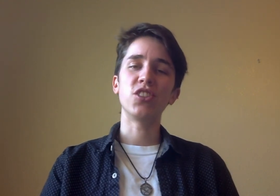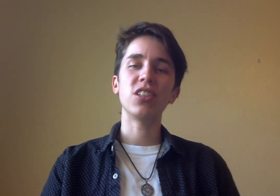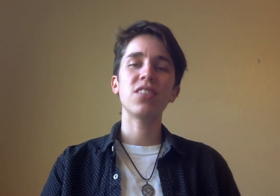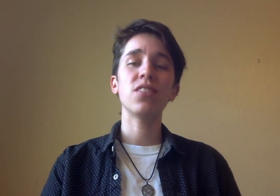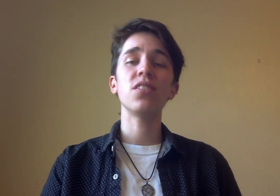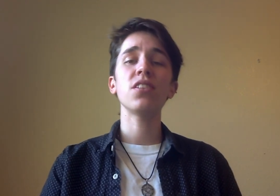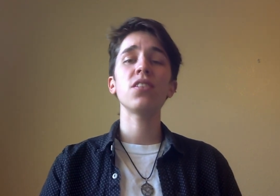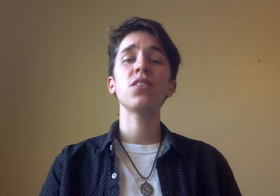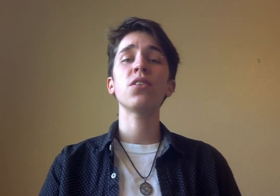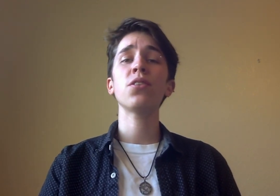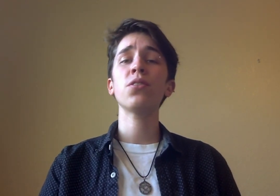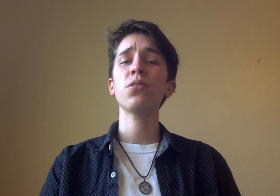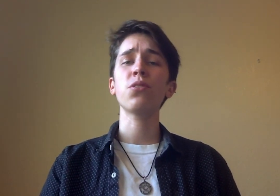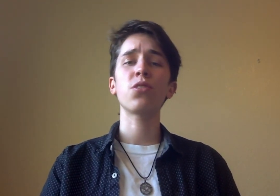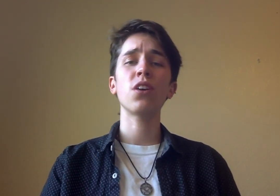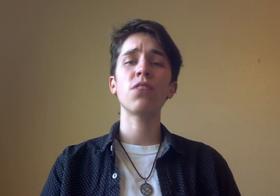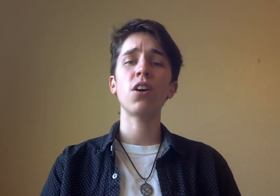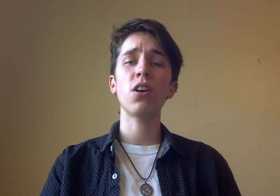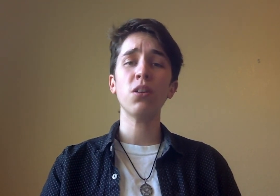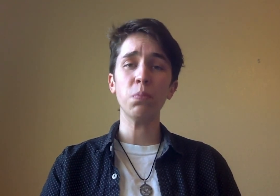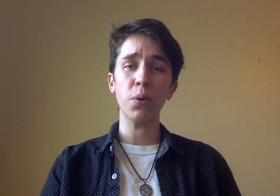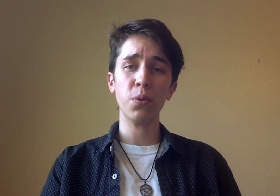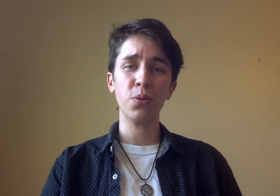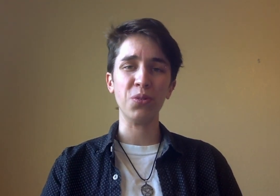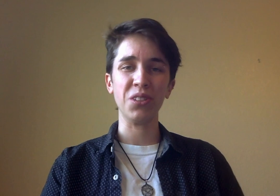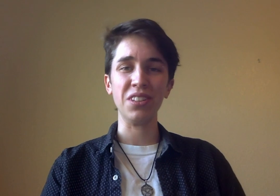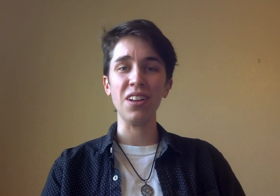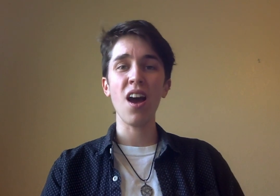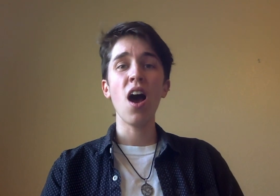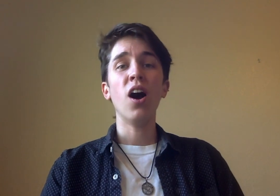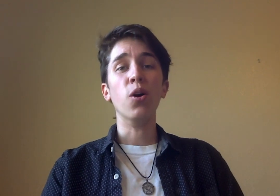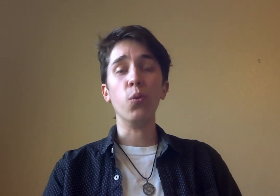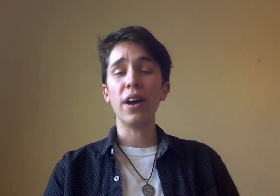Afilado en la tierra de nuestros huesos